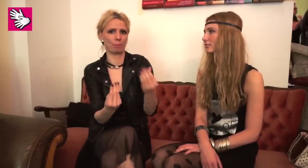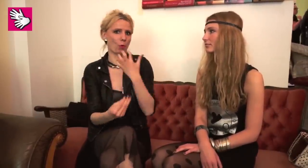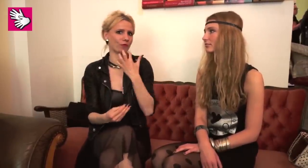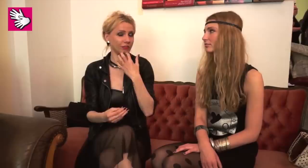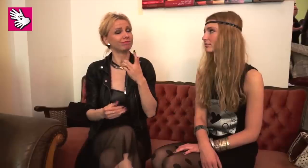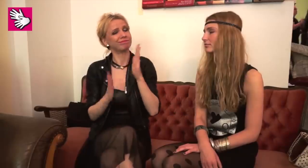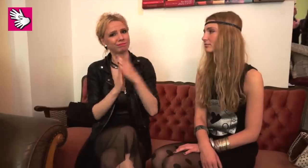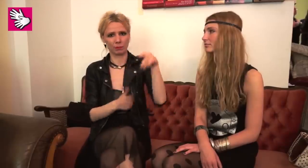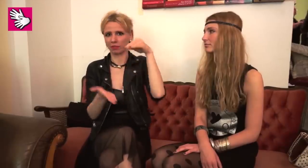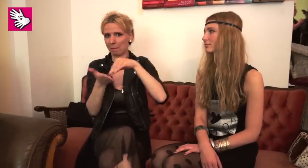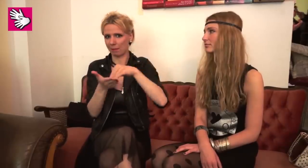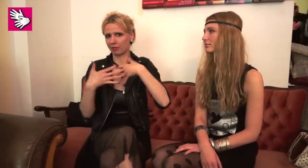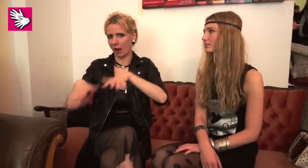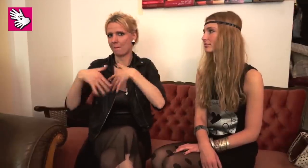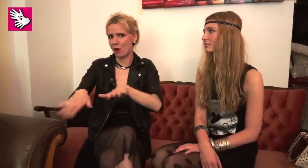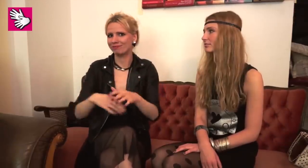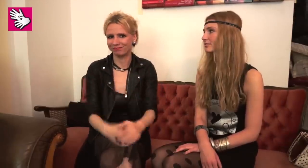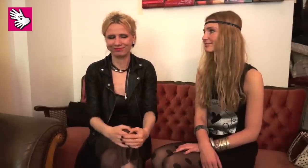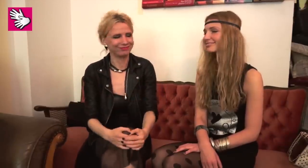Deswegen seid alle dabei bei der Demo!